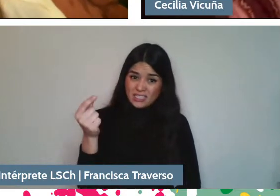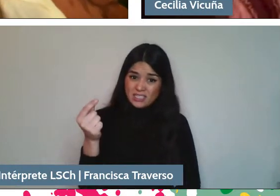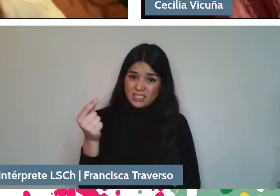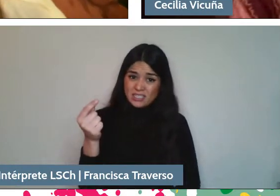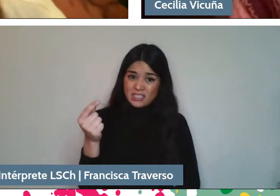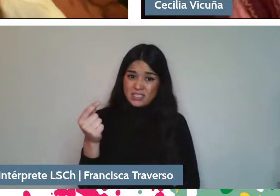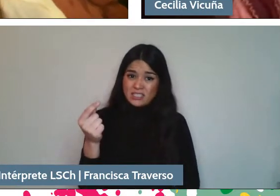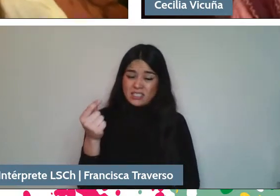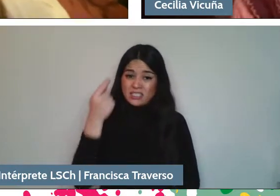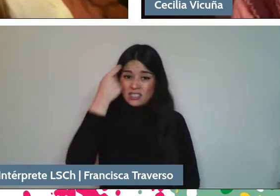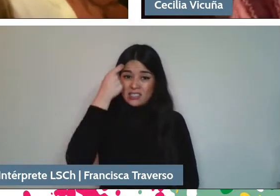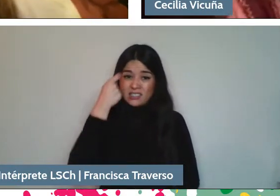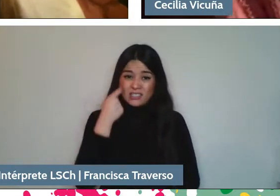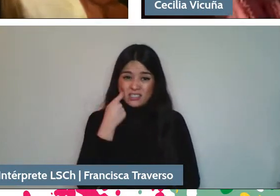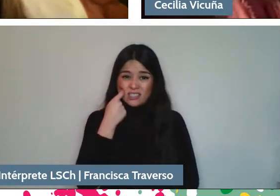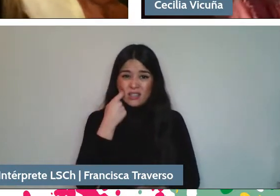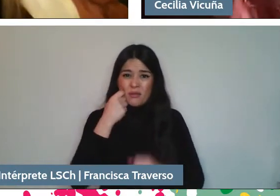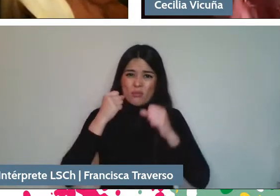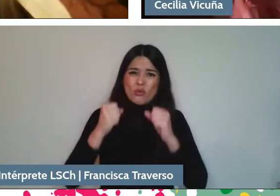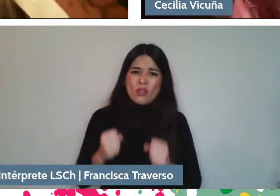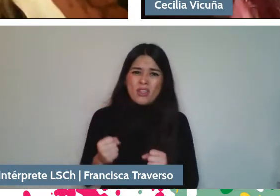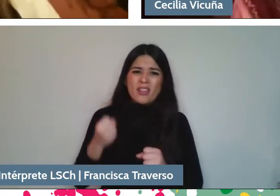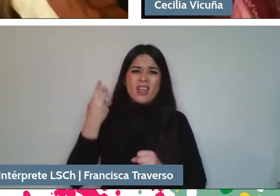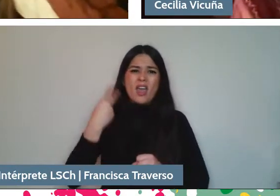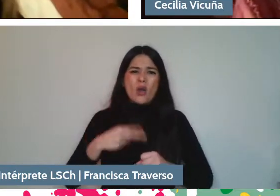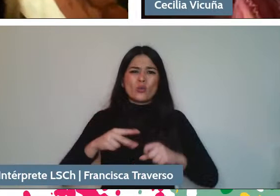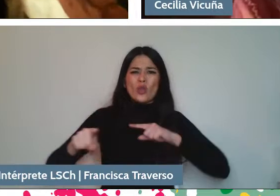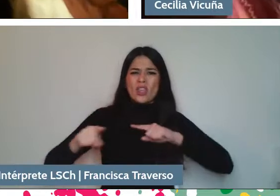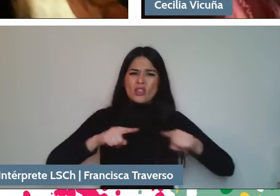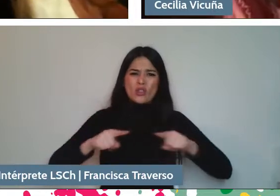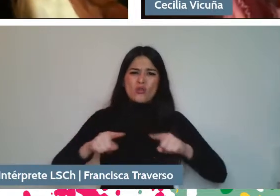Bueno, yo creo en todas esas cosas a la misma vez y en ninguna.